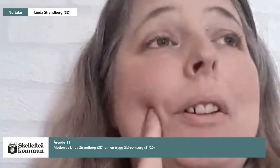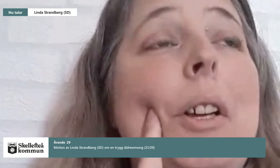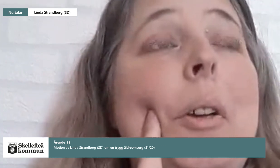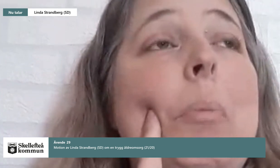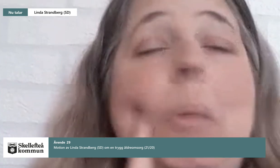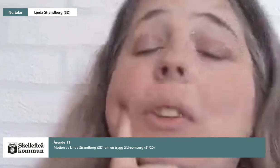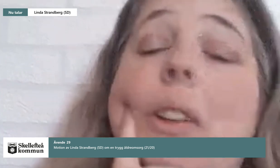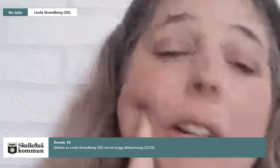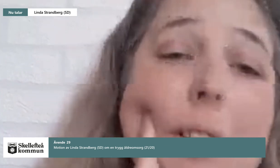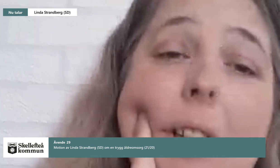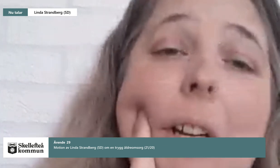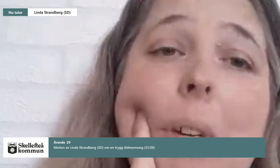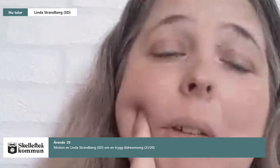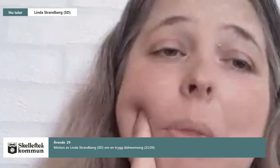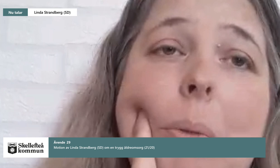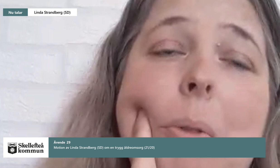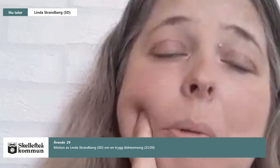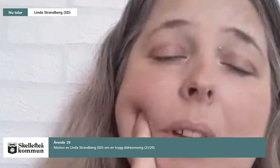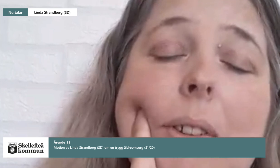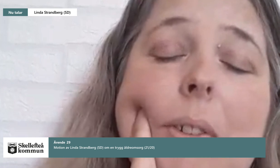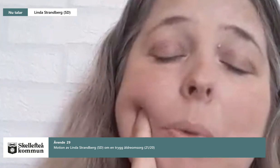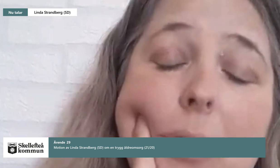Men måste kanske inte arbeta med de som är mest utsatt